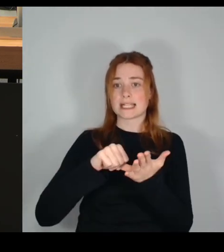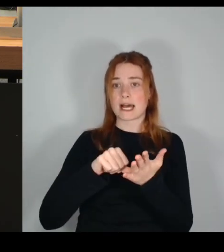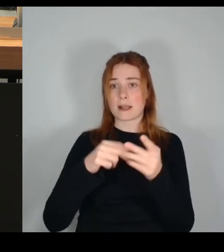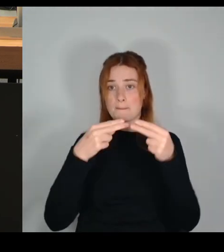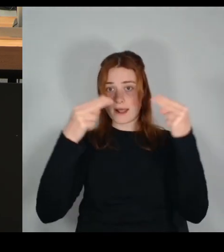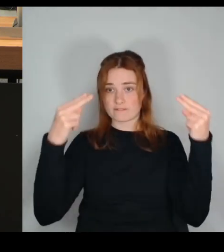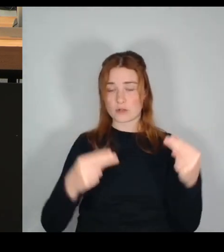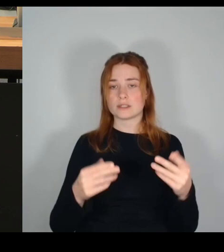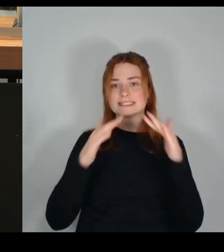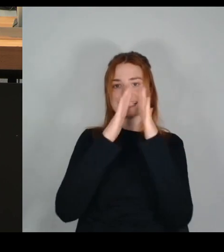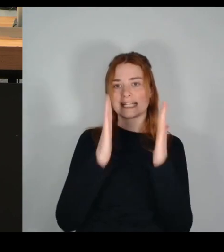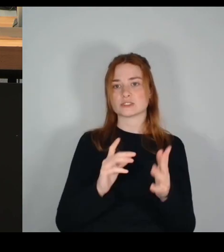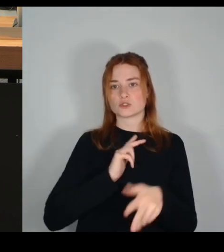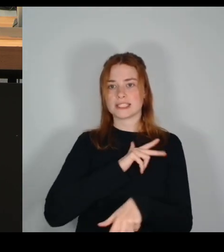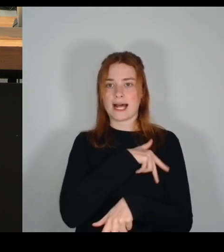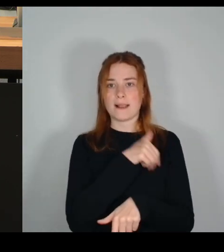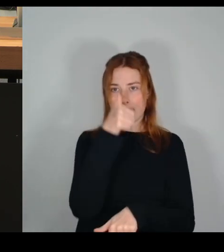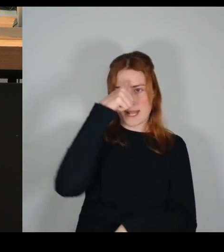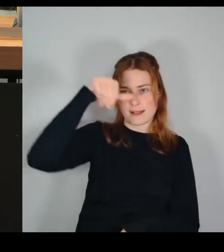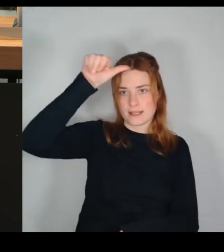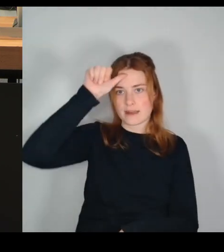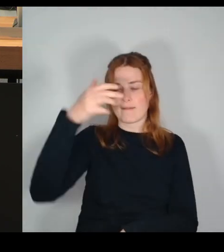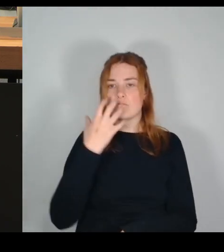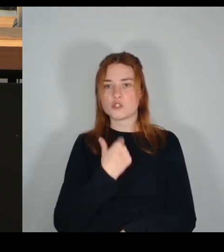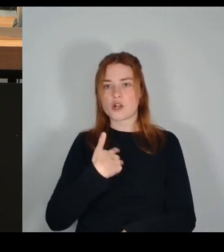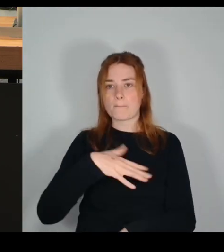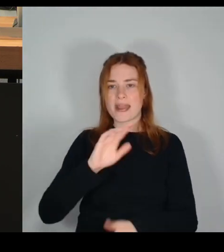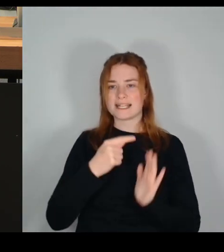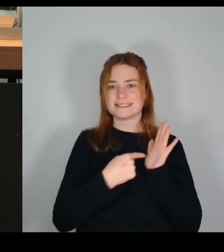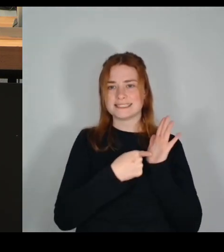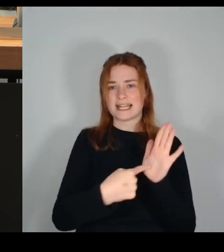Hilfsangebote, die mit Landesmitteln finanziert werden, schaffen.